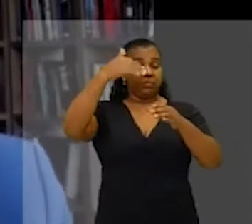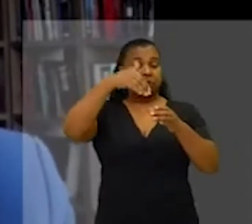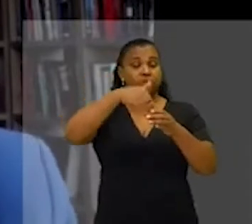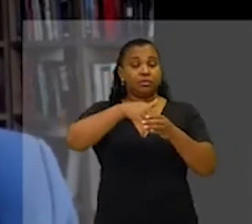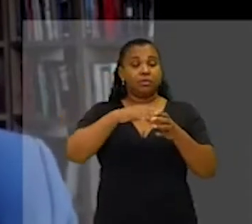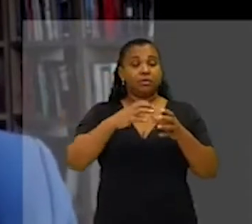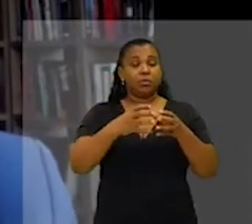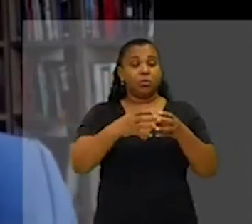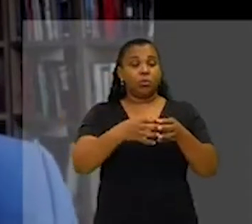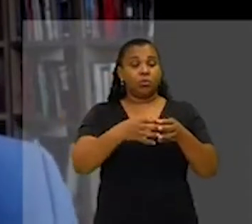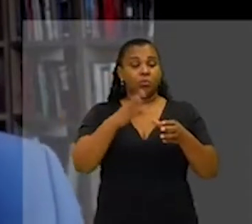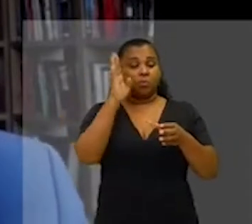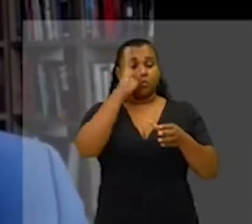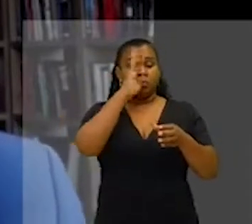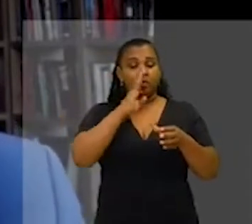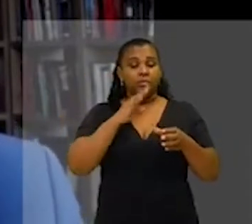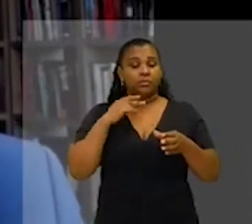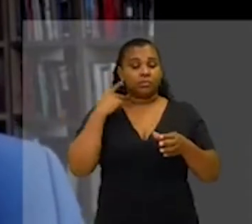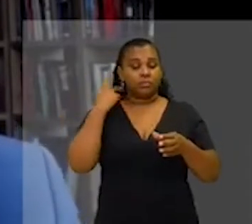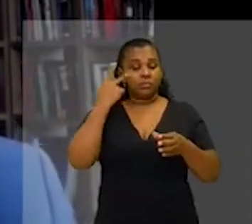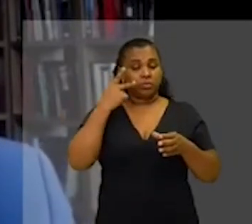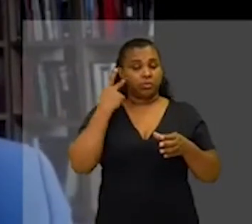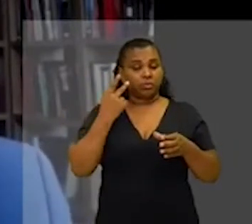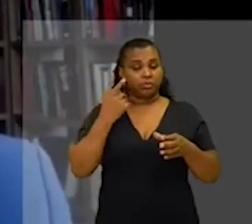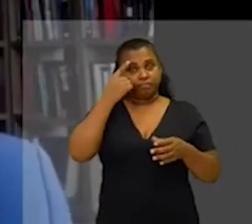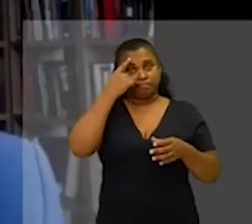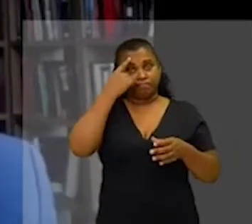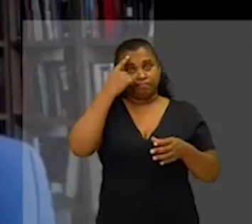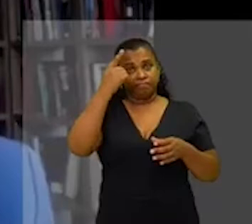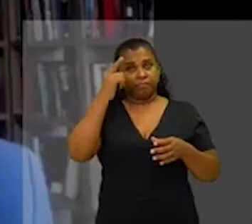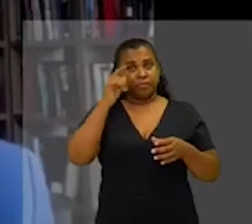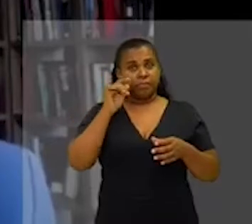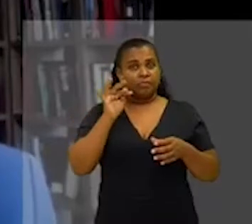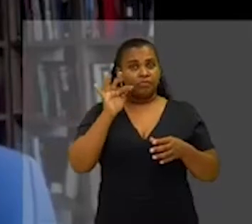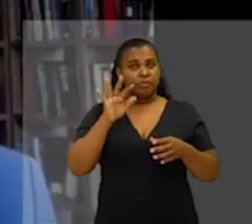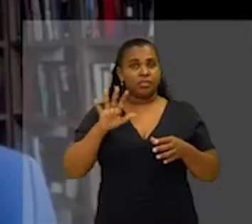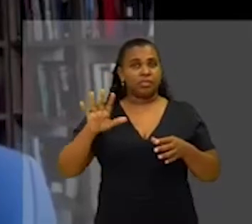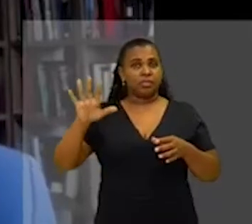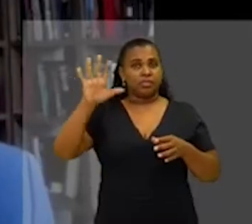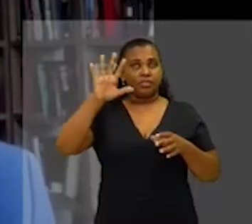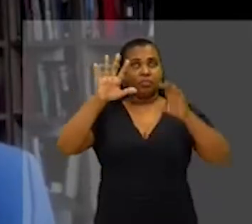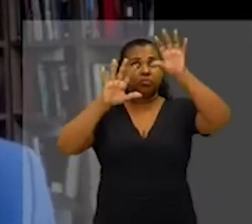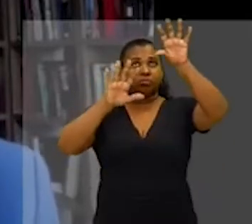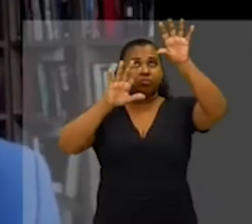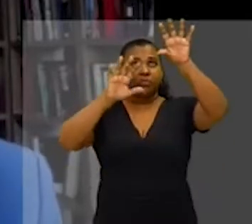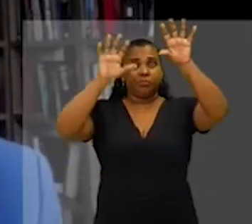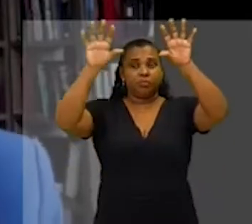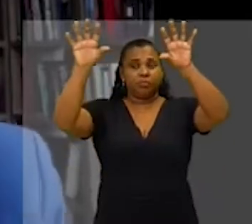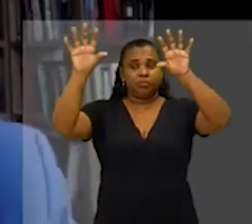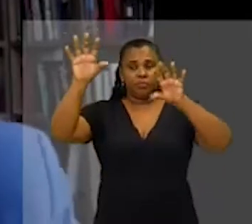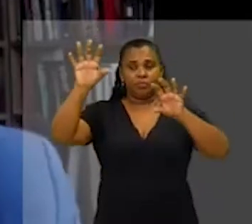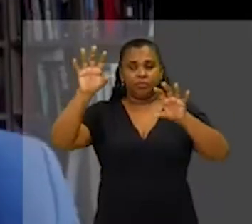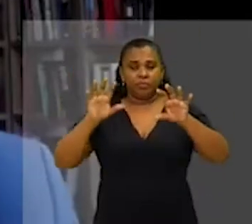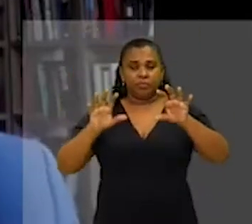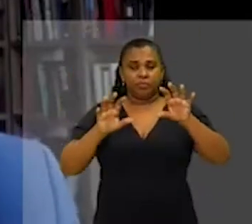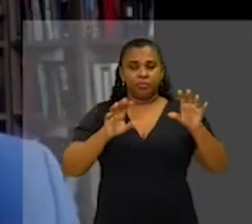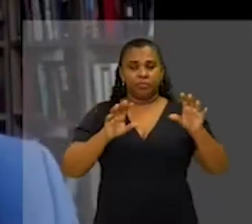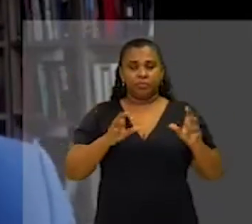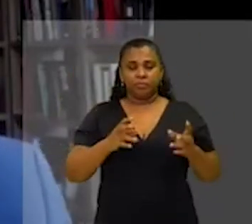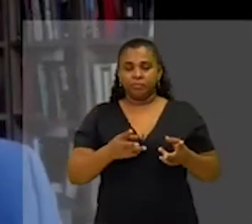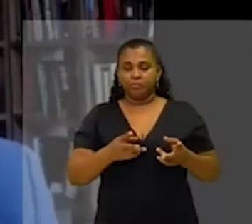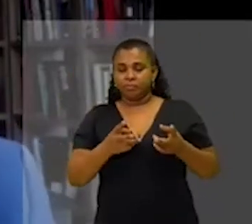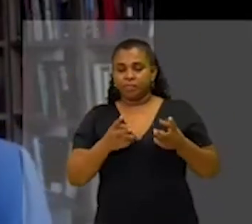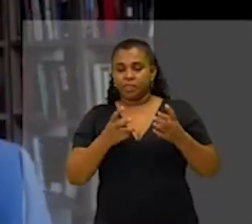Brasil pode ser que aquela ideia e foi permita no microcosmo voltado para candidaturas coletivas dar